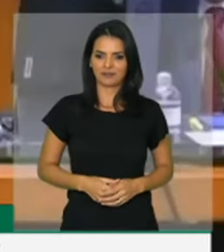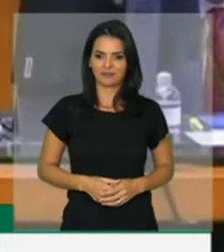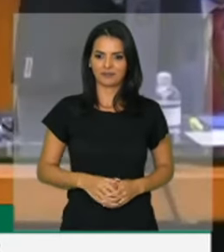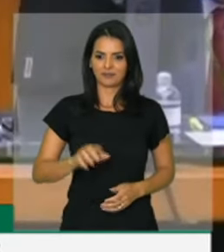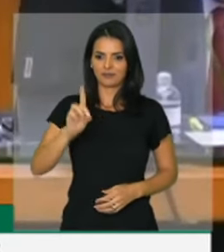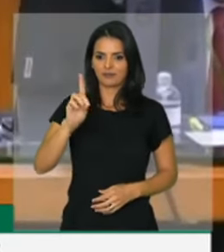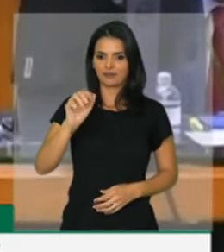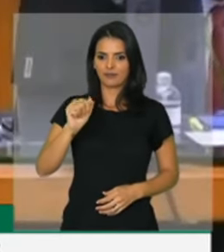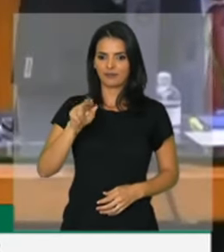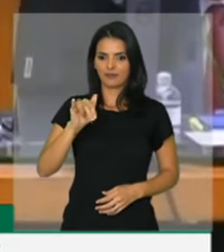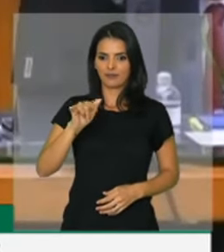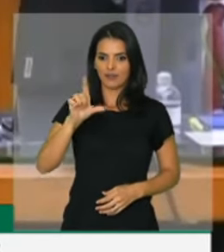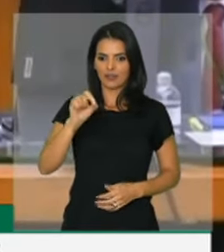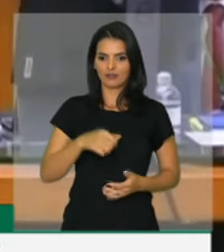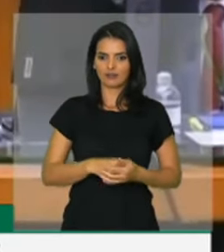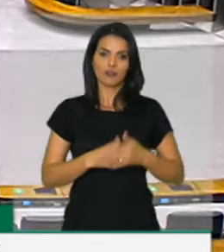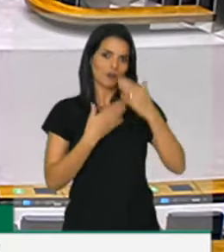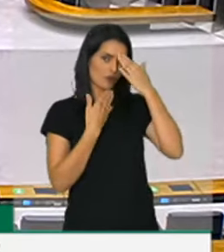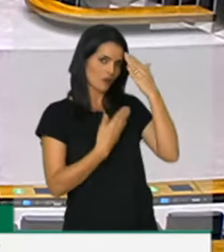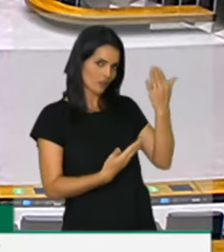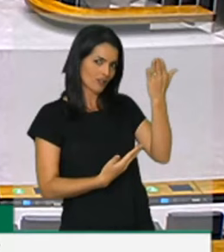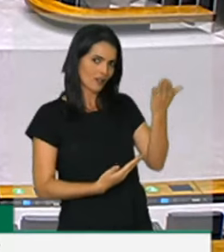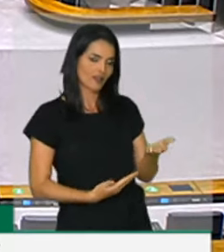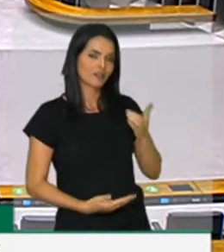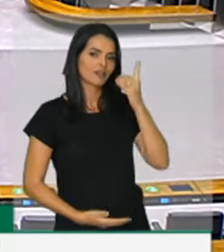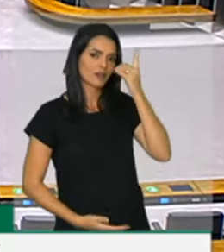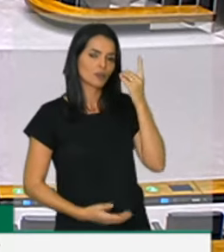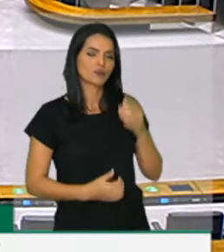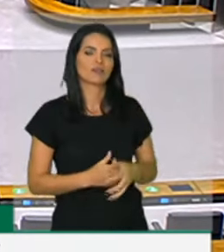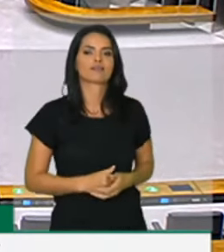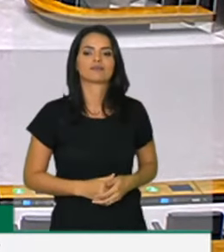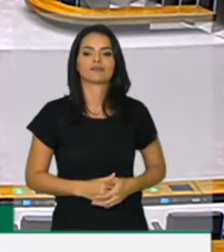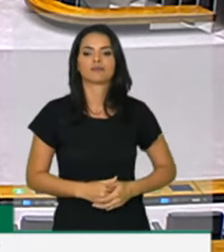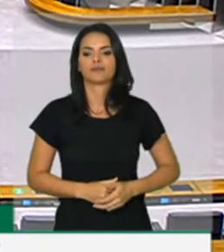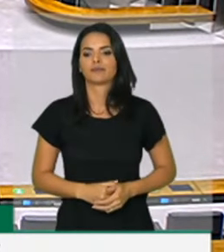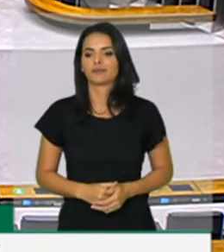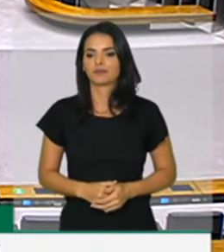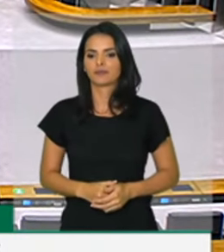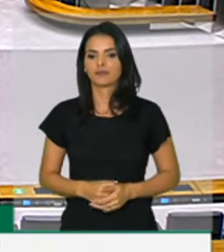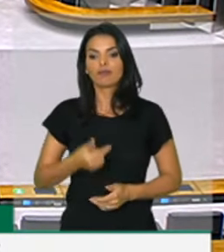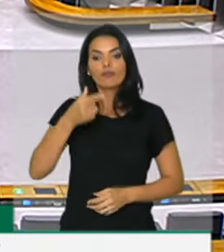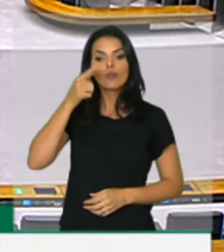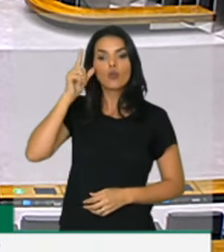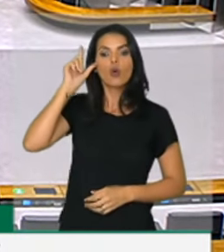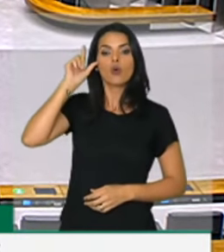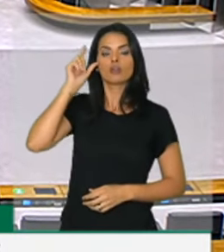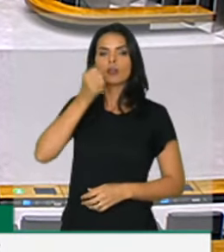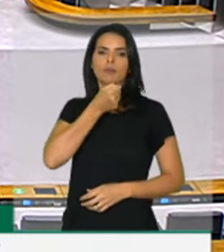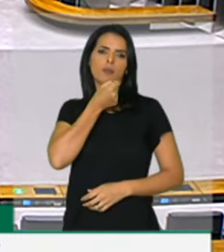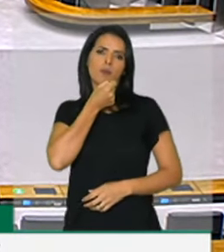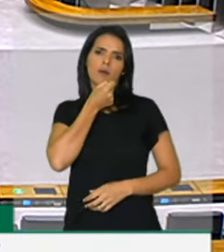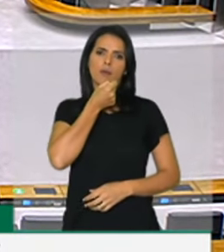[DEPUTADO]: SENHOR PRESIDENTE, ONTEM AQUI DESSE MICROFONE EU FIZ UMA DENÚNCIA SOBRE O PROBLEMA DOS FURA FILAS NA MESMA PREOCUPAÇÃO DO DEPUTADO HENRIQUE FONTANA